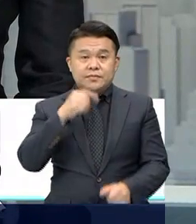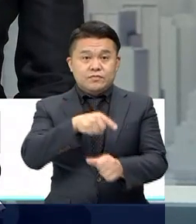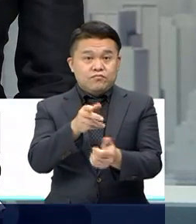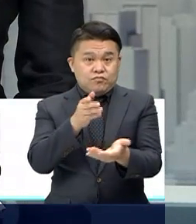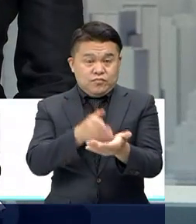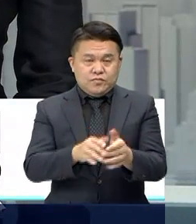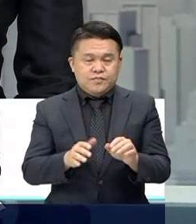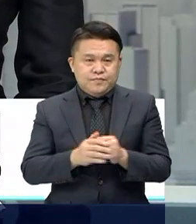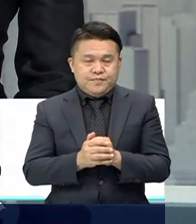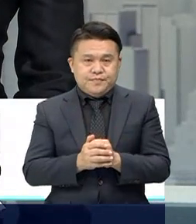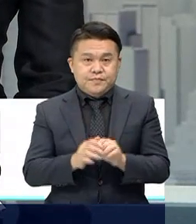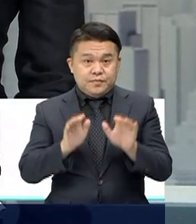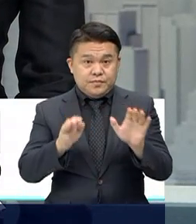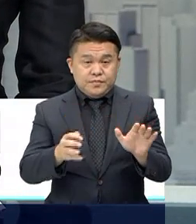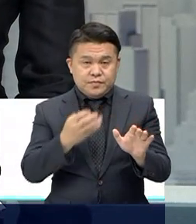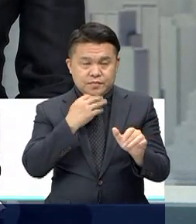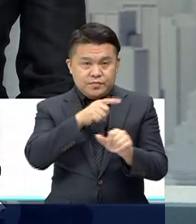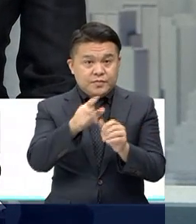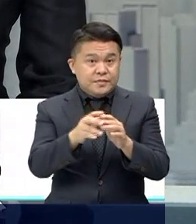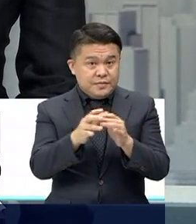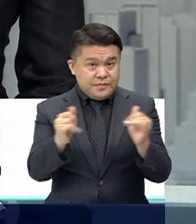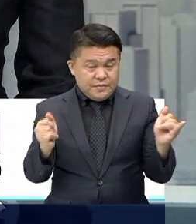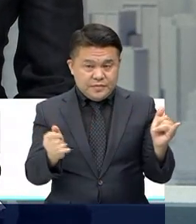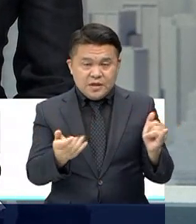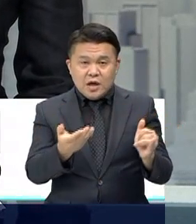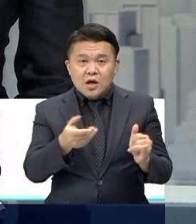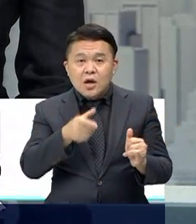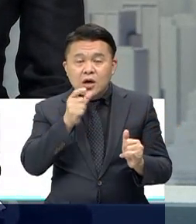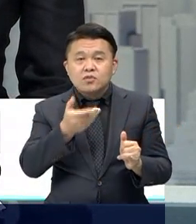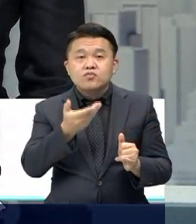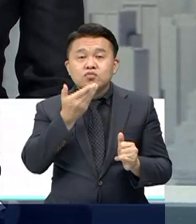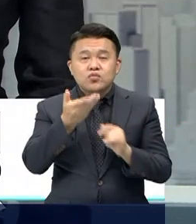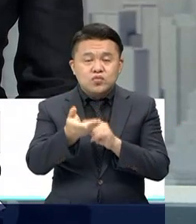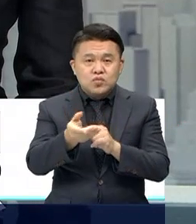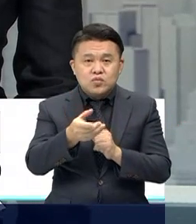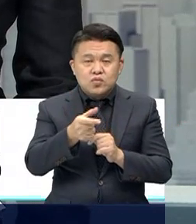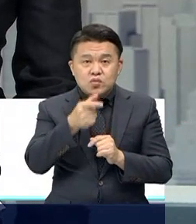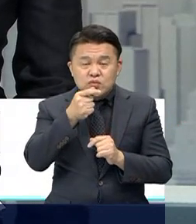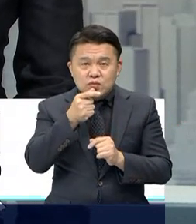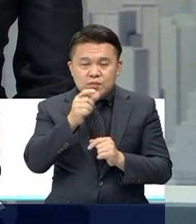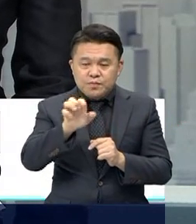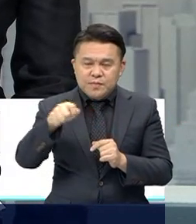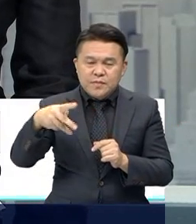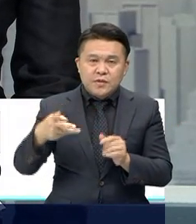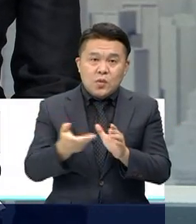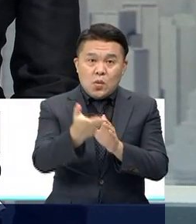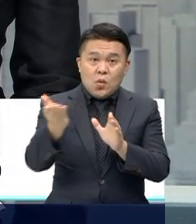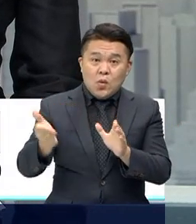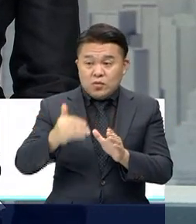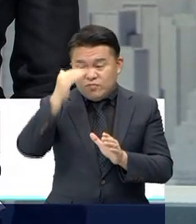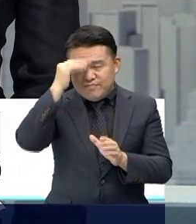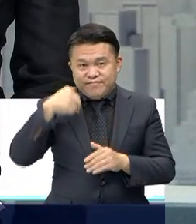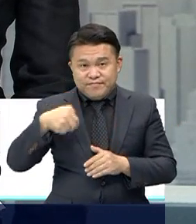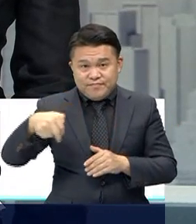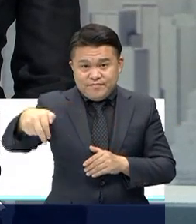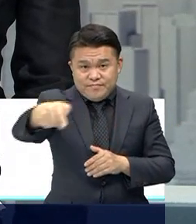(앵커) 오늘은 수도권 시민의 식수원인 팔당호를 바라보며 걷는 팔당호반 둘레길이 조성됐다는 소식을 중심으로